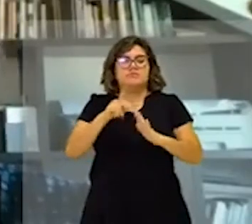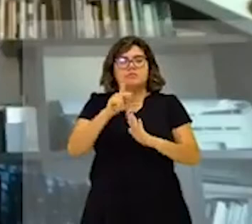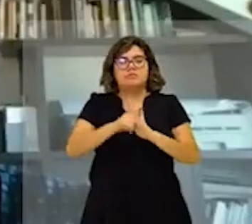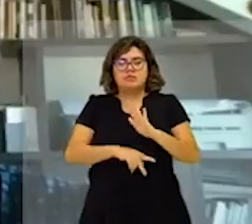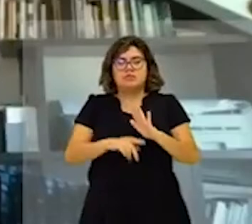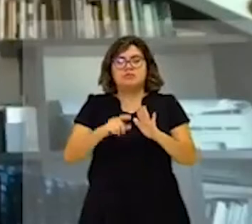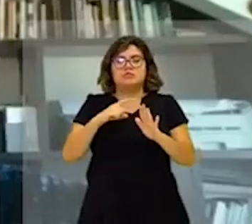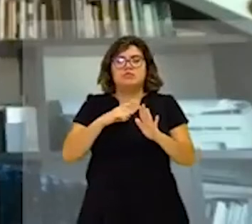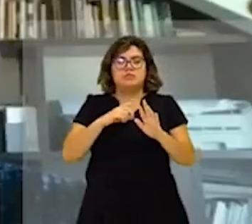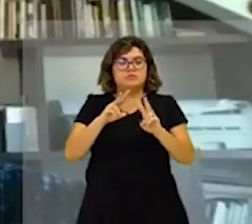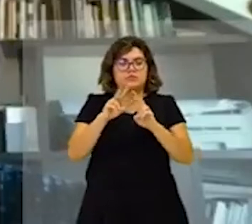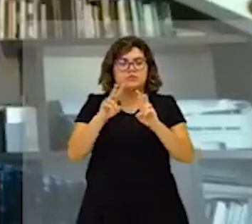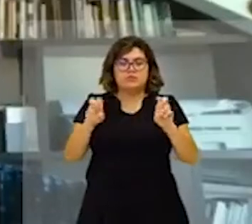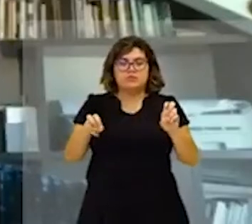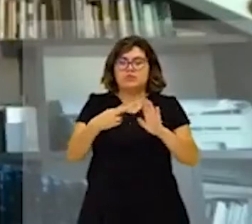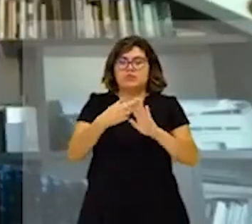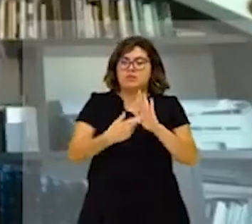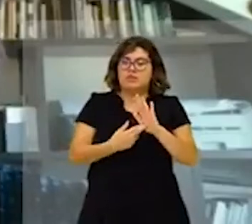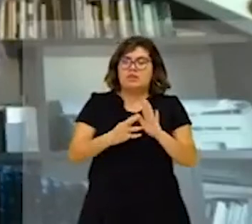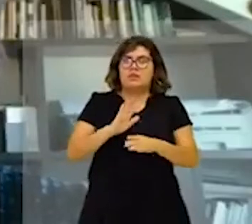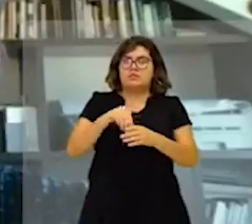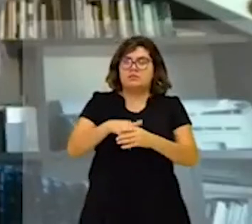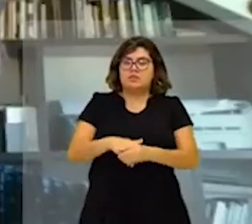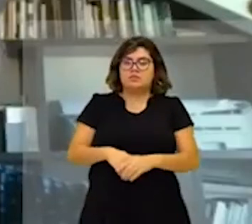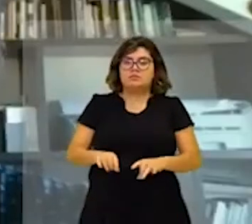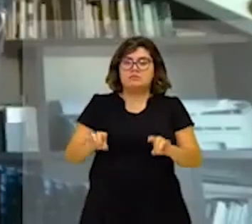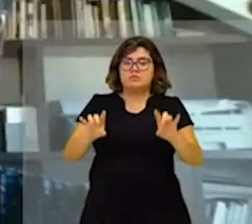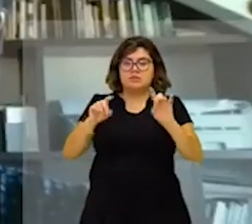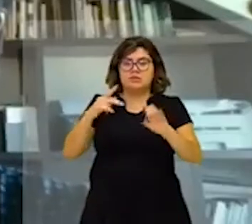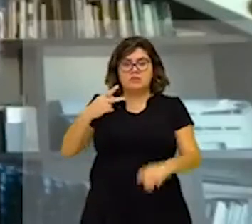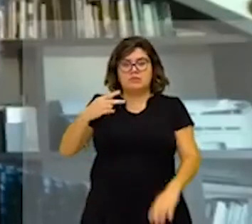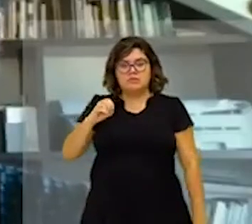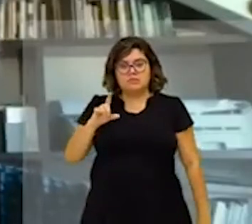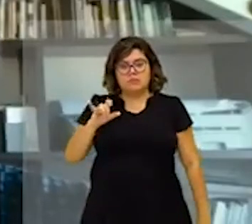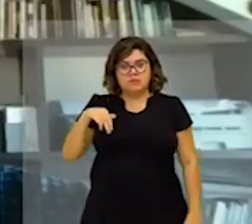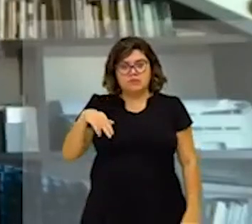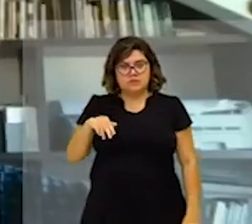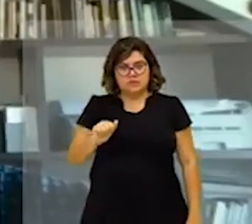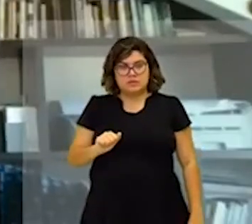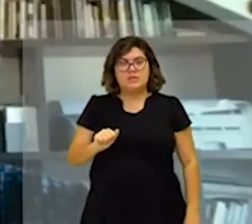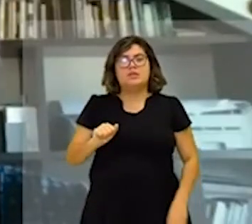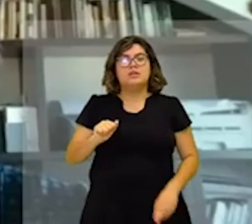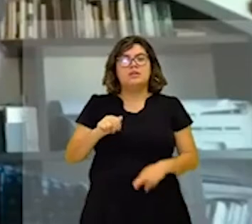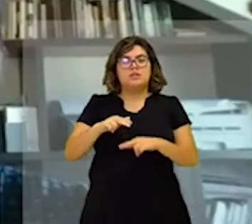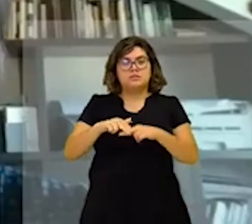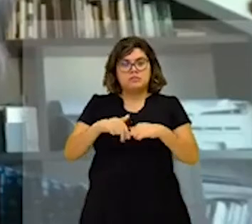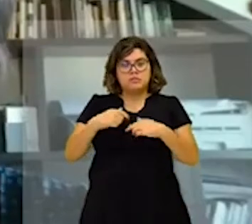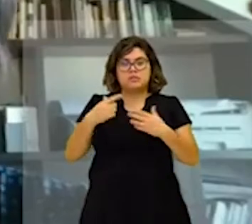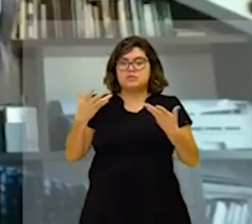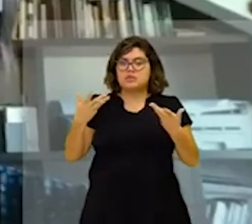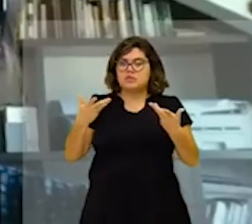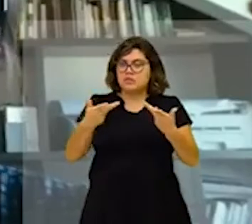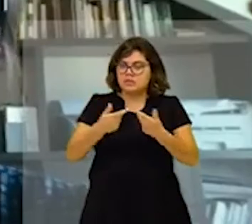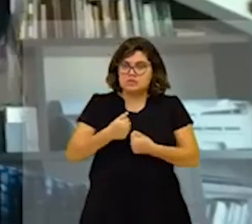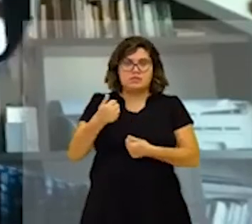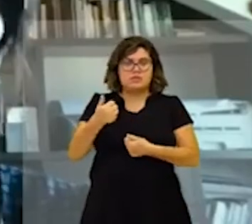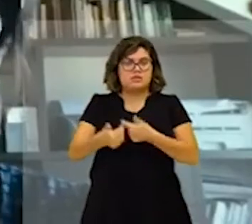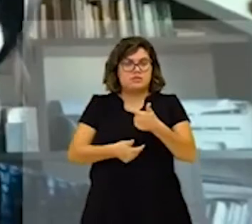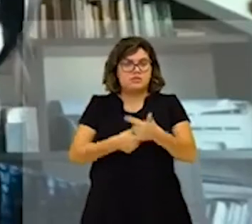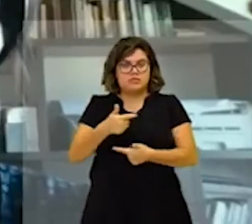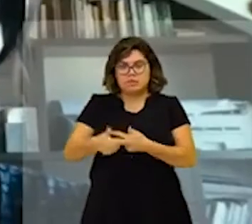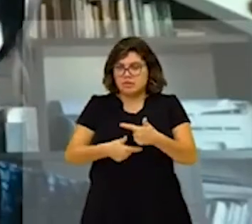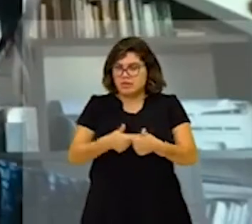normas eleitorais em especial a Poliana Pereira dos Santos pela sua excelente condução no projeto